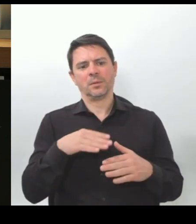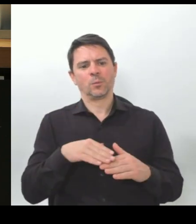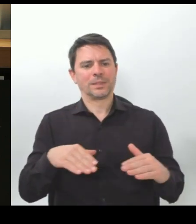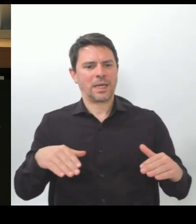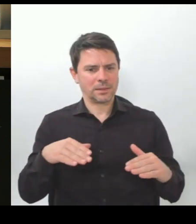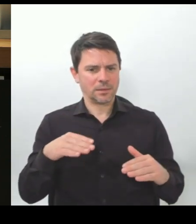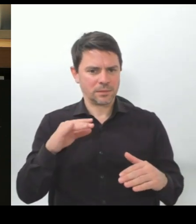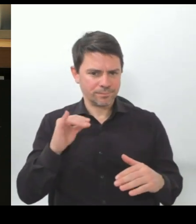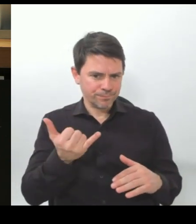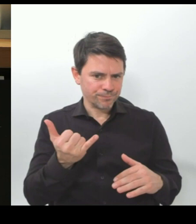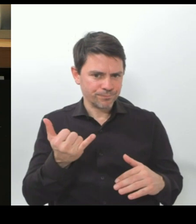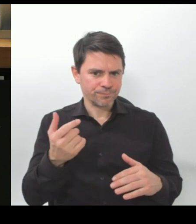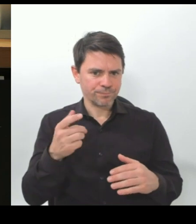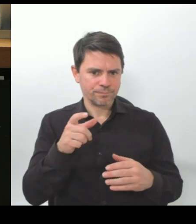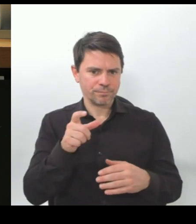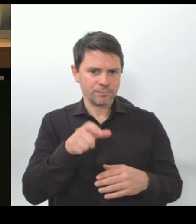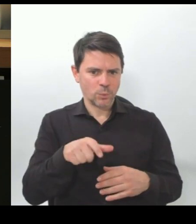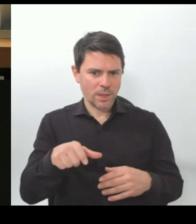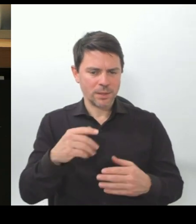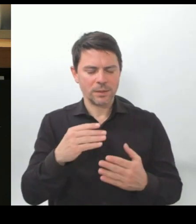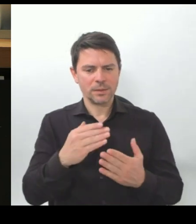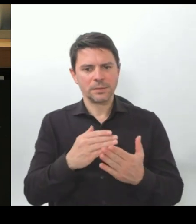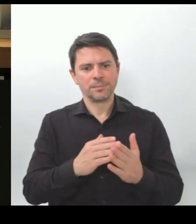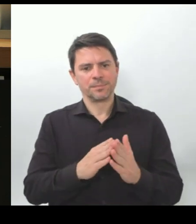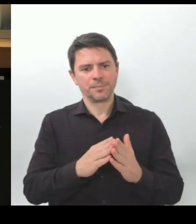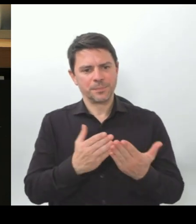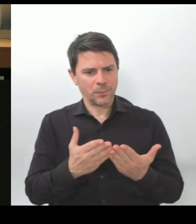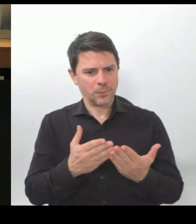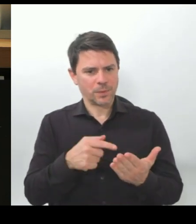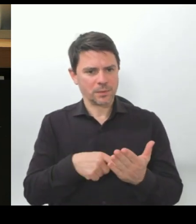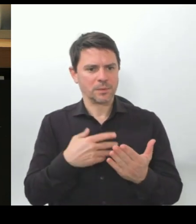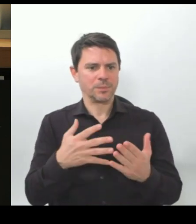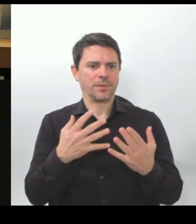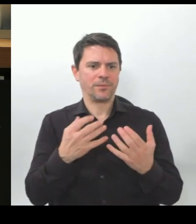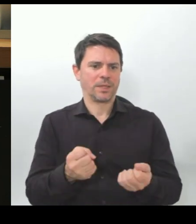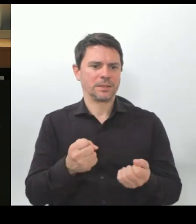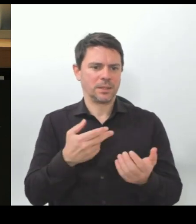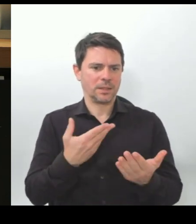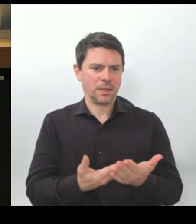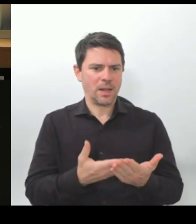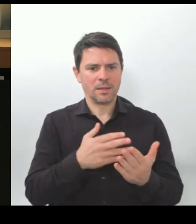Pflichten bei Betriebsübergang den Arbeitnehmern eine starke Position bei Betriebs Übergabe geben